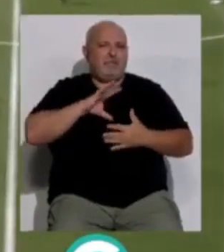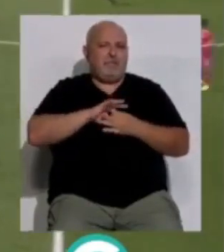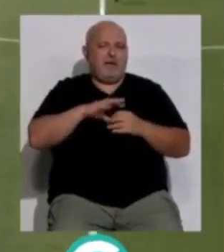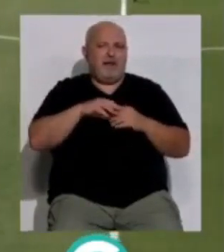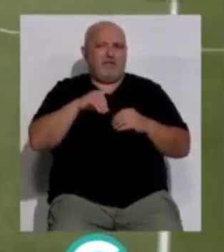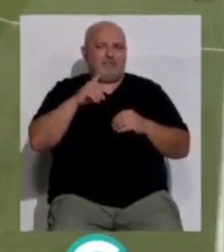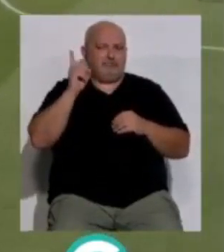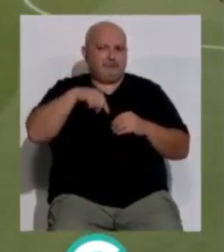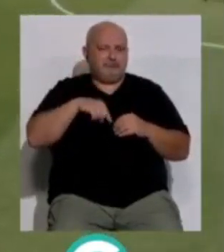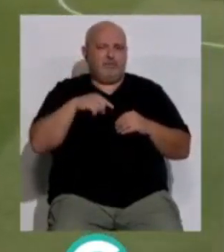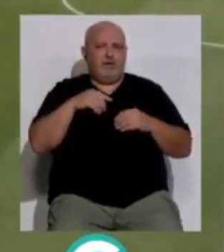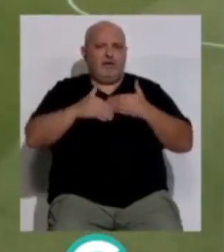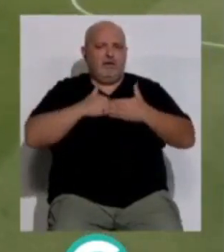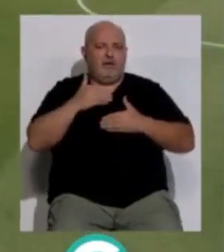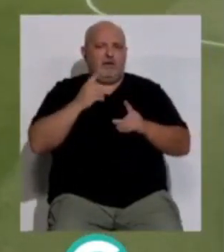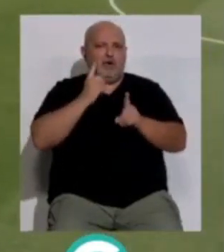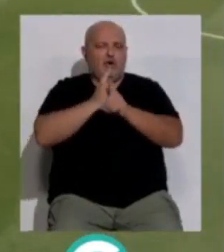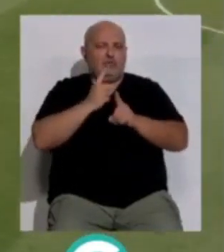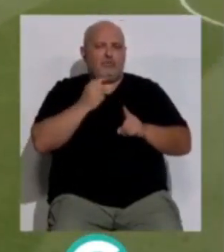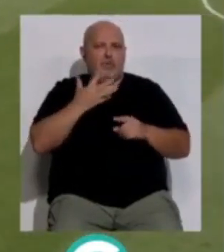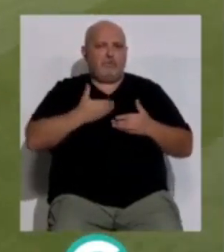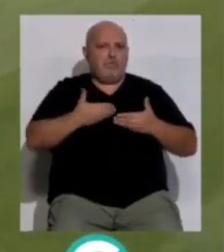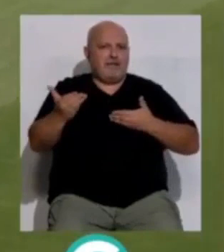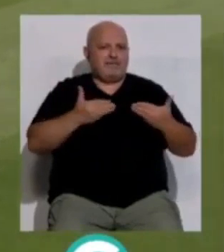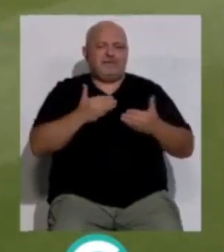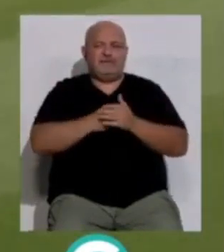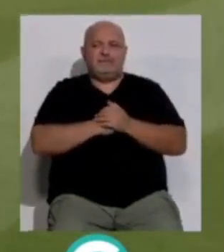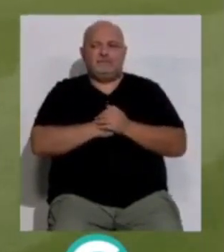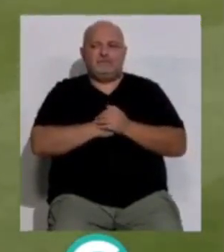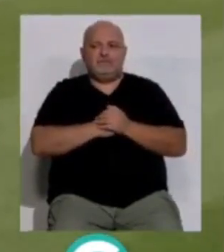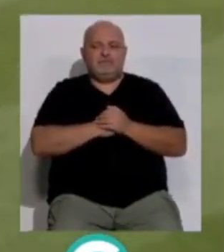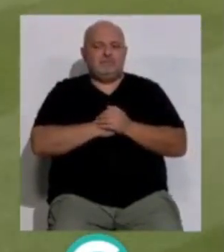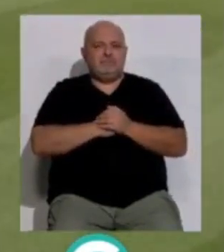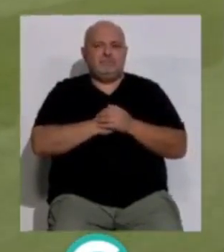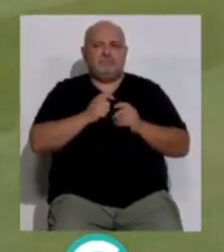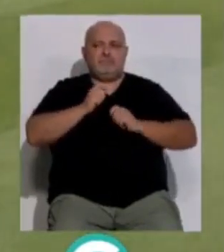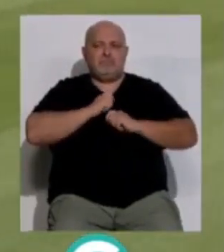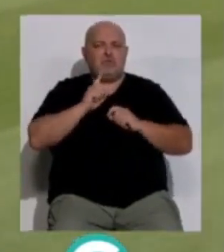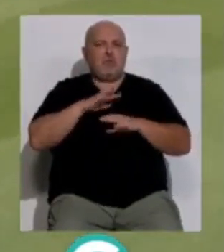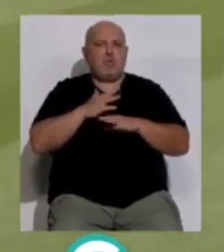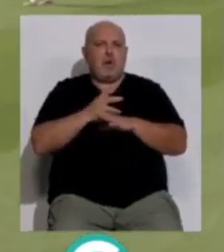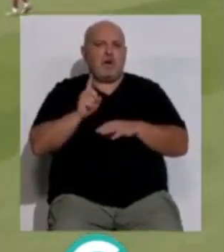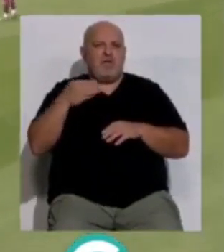armado como para la salida contraataque un buen pase no me queda claro porque no jugaba pero de